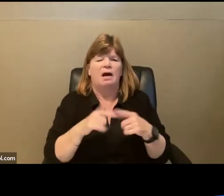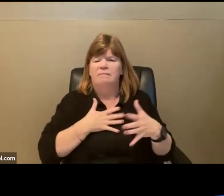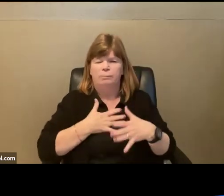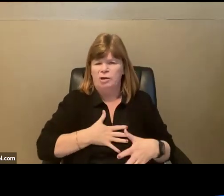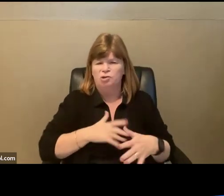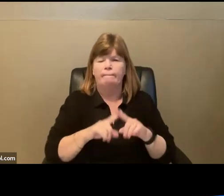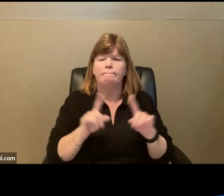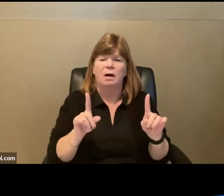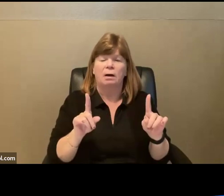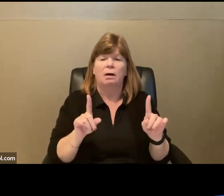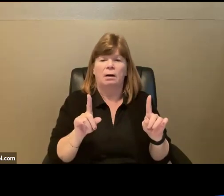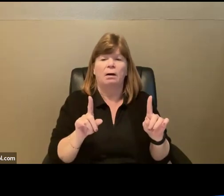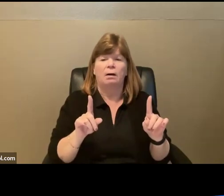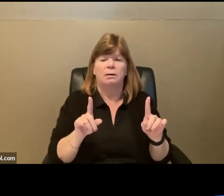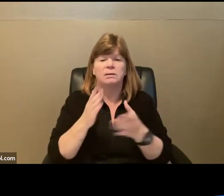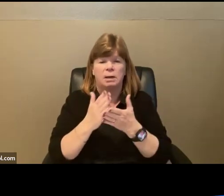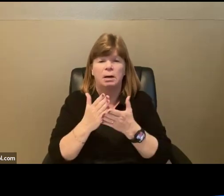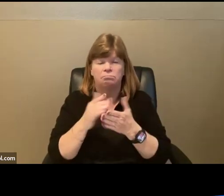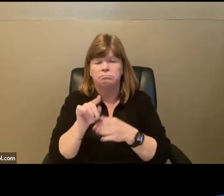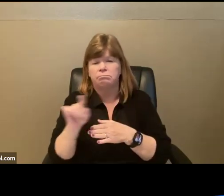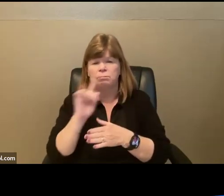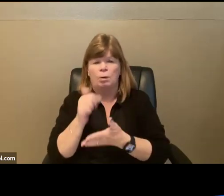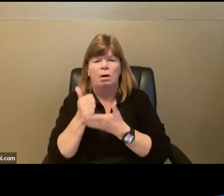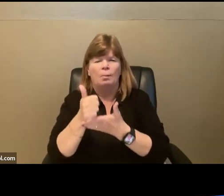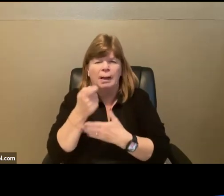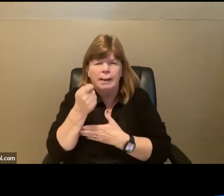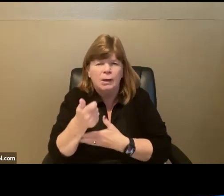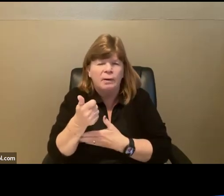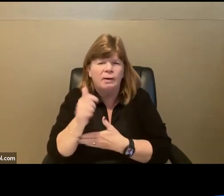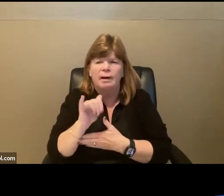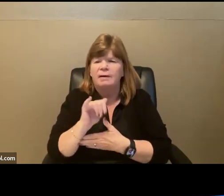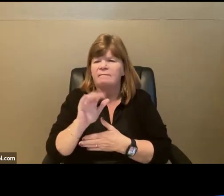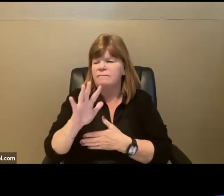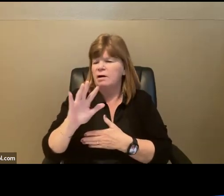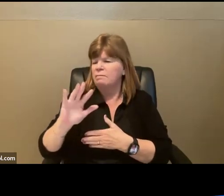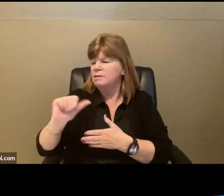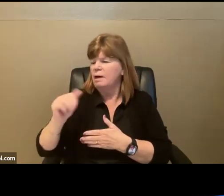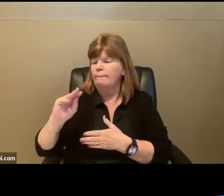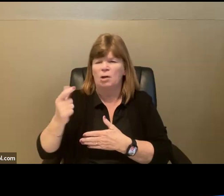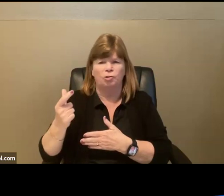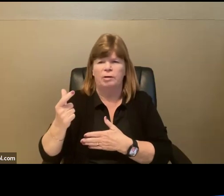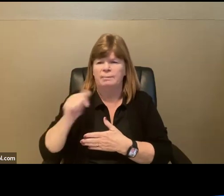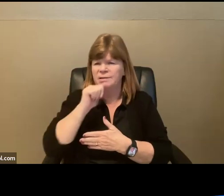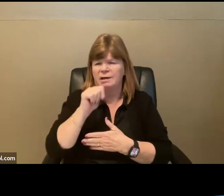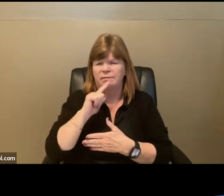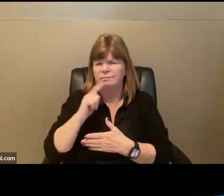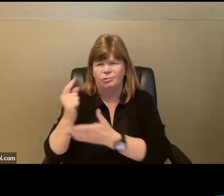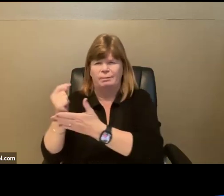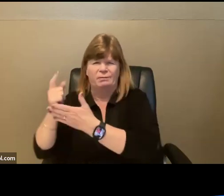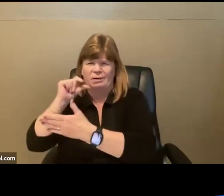Pero ayudará con una dosis muy pequeña, como de 5 o 10 miligramos. Ni siquiera es un tratamiento para ese tipo de cosas.